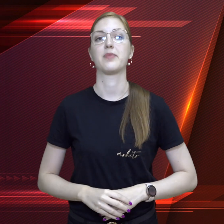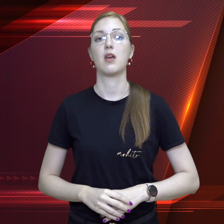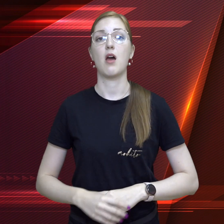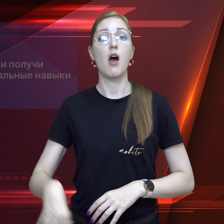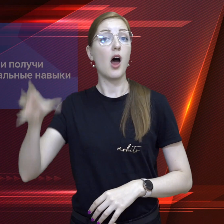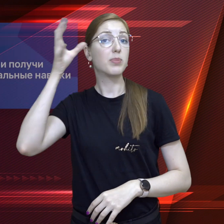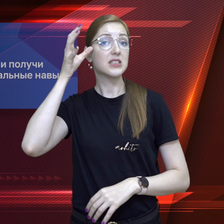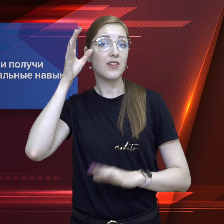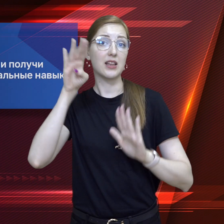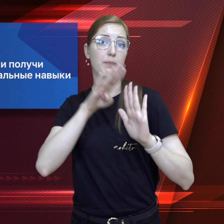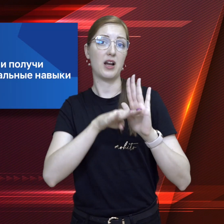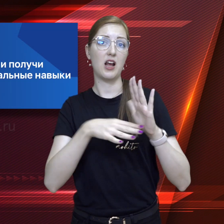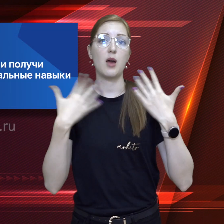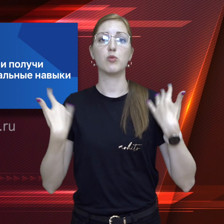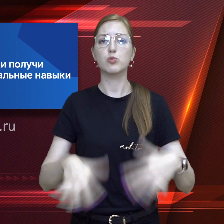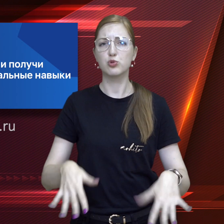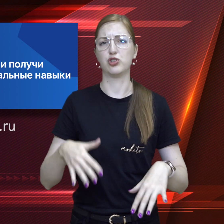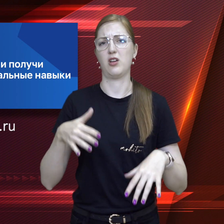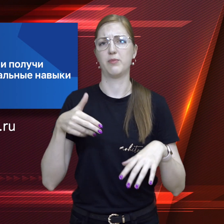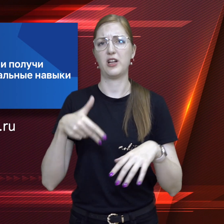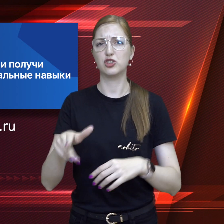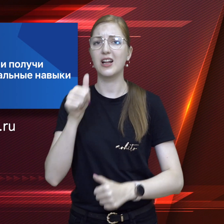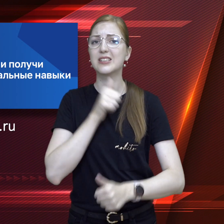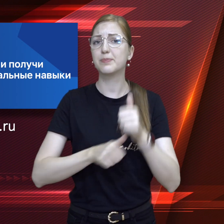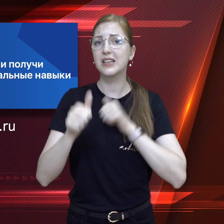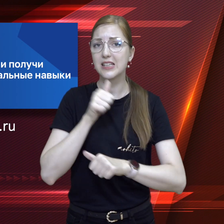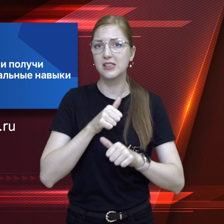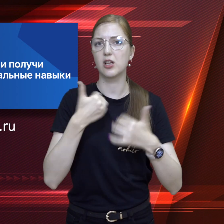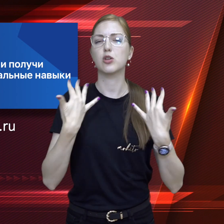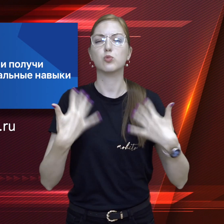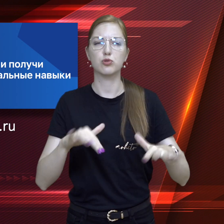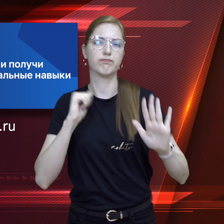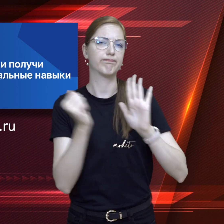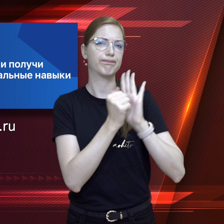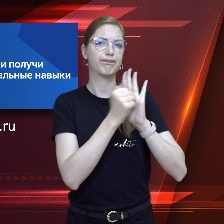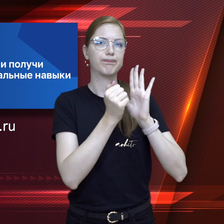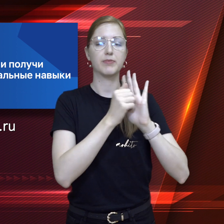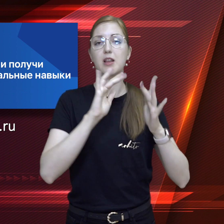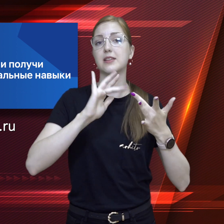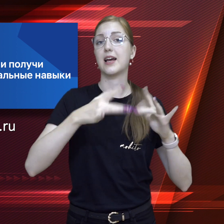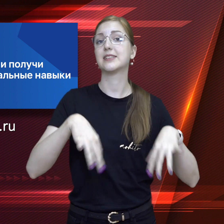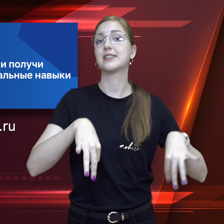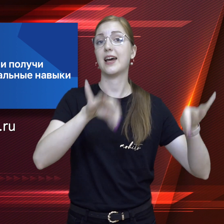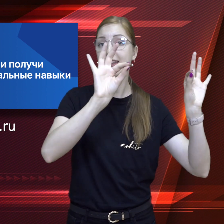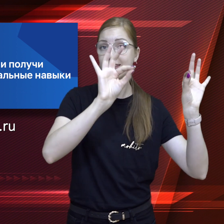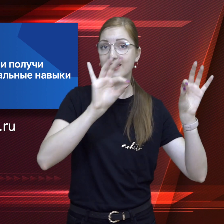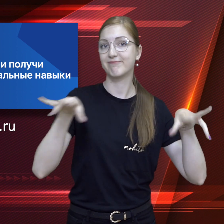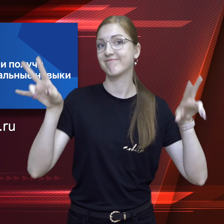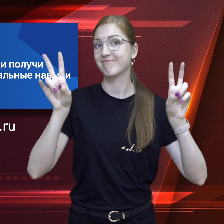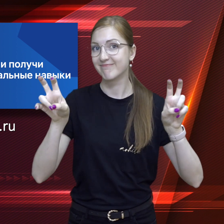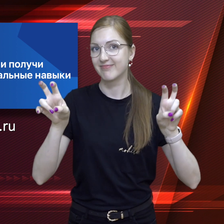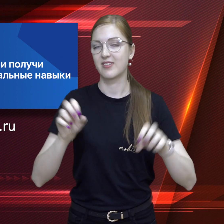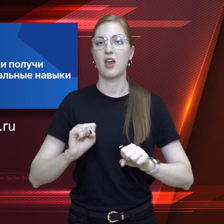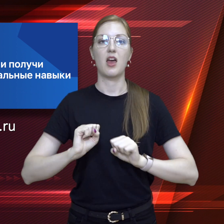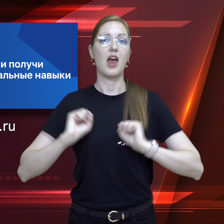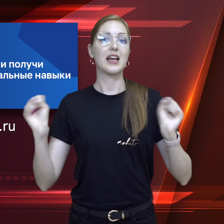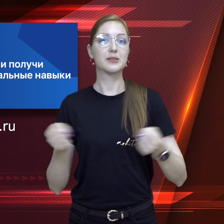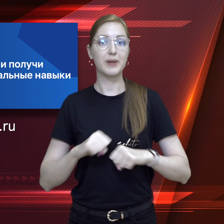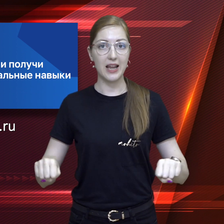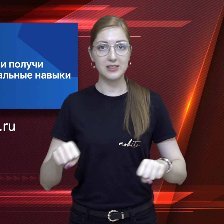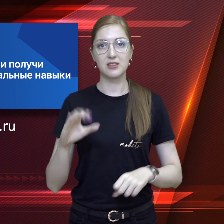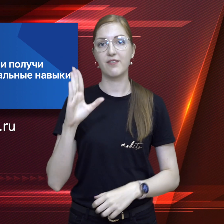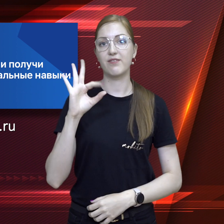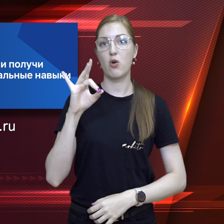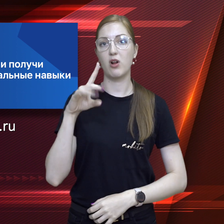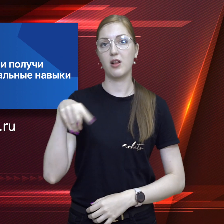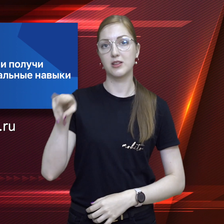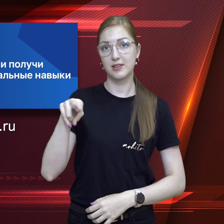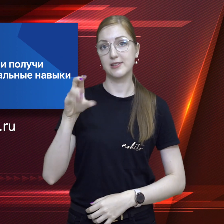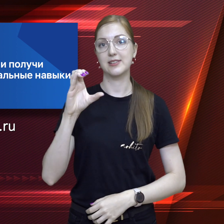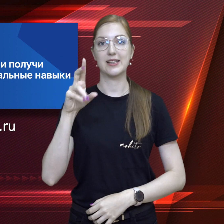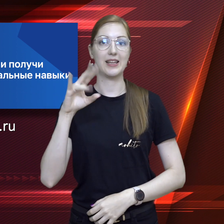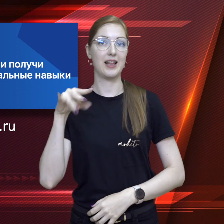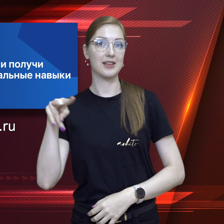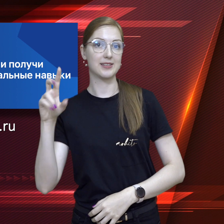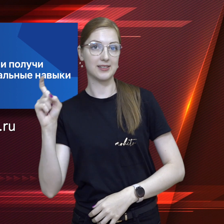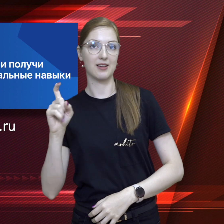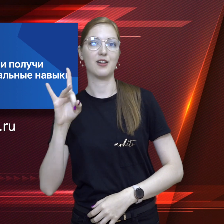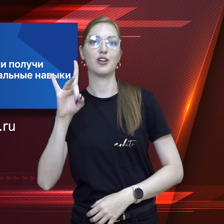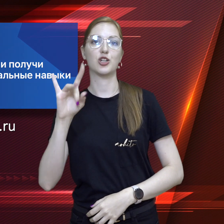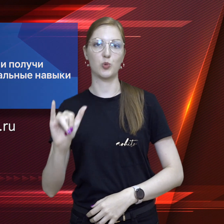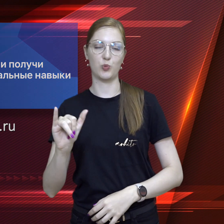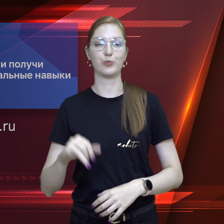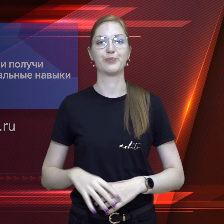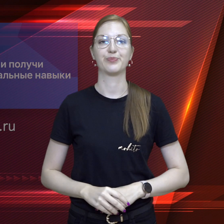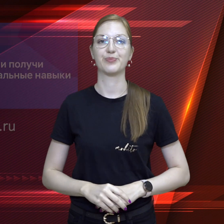Образовательные программы уже прошли экспертизу и размещены на сайте https://express.worldskills.ru/.